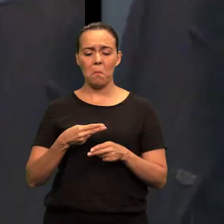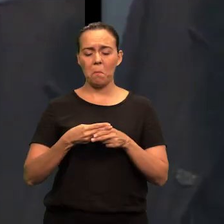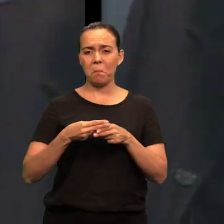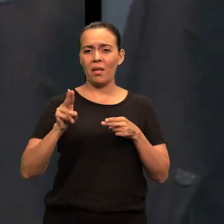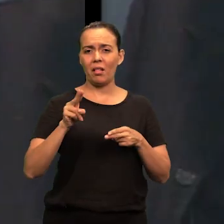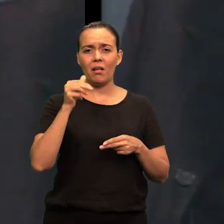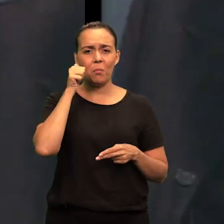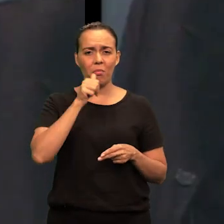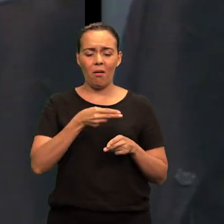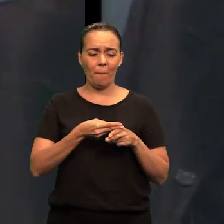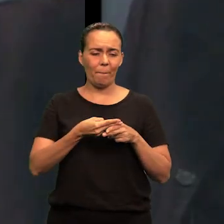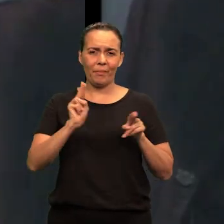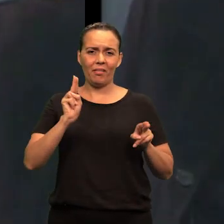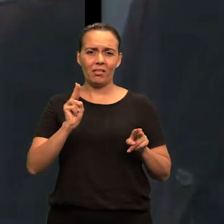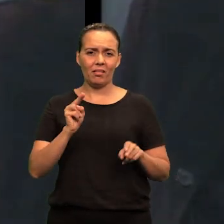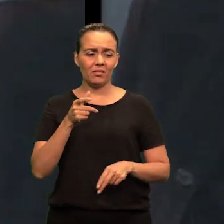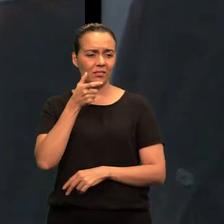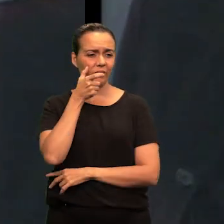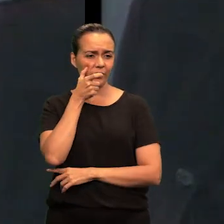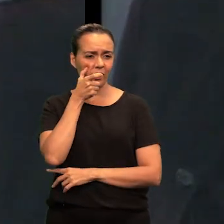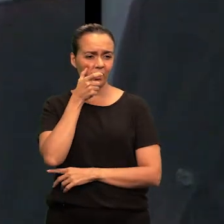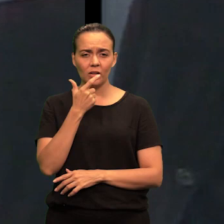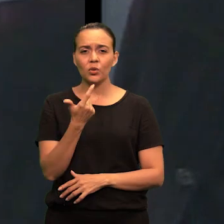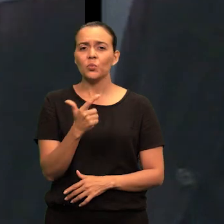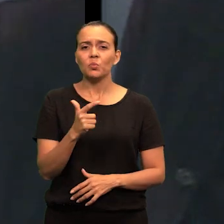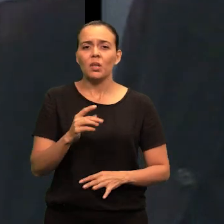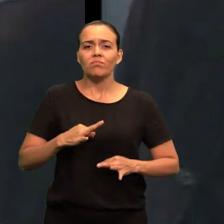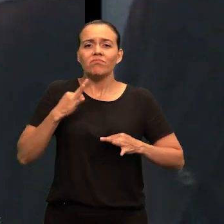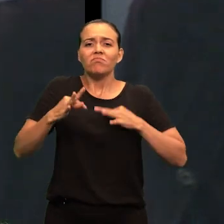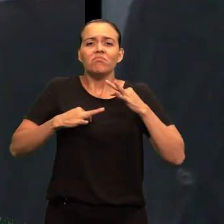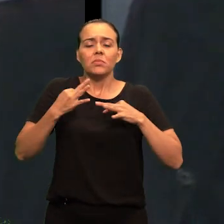O nu explícito total é a coisa menos erótica que você possa imaginar.